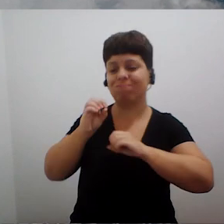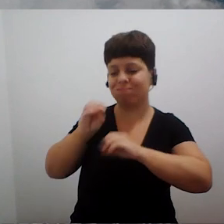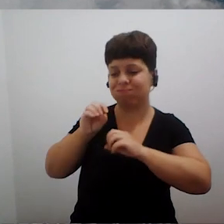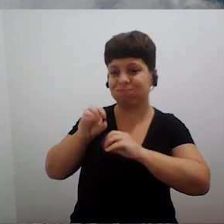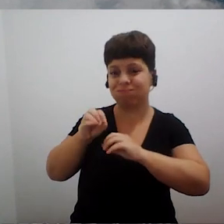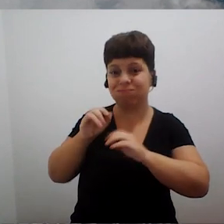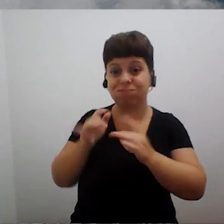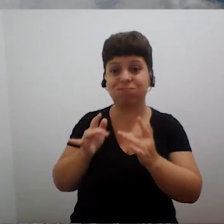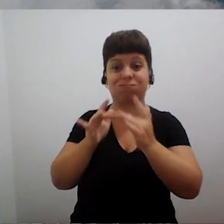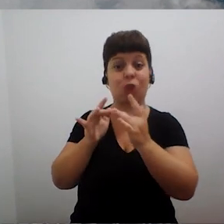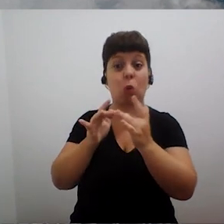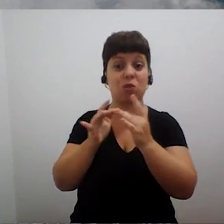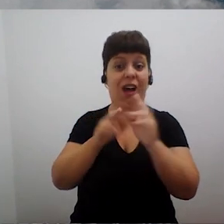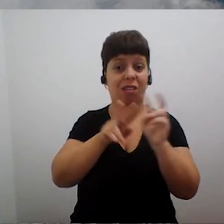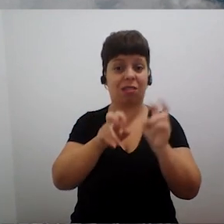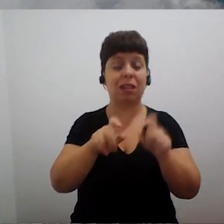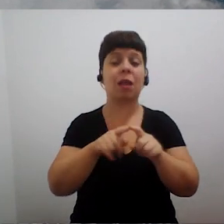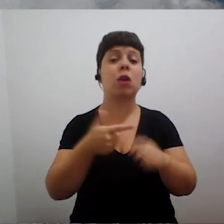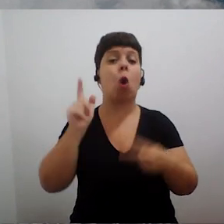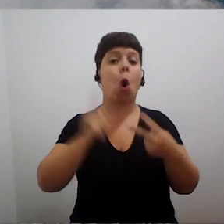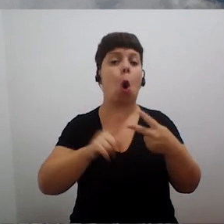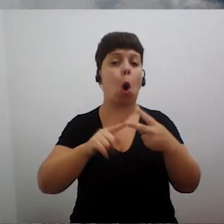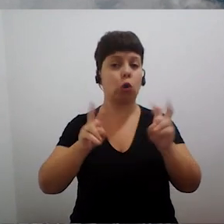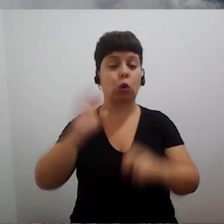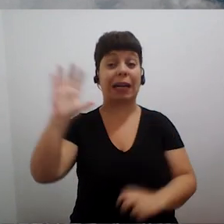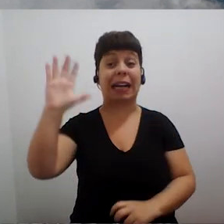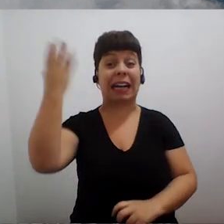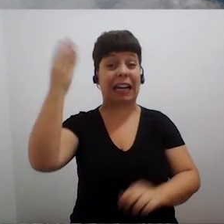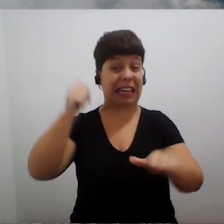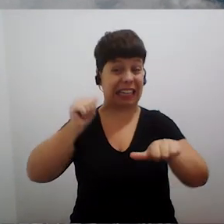e também com relação à mudança do clima que é o outro fator